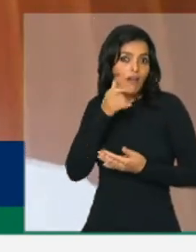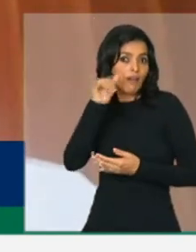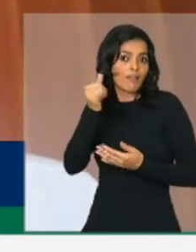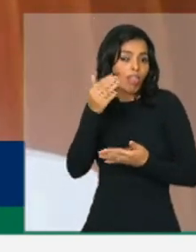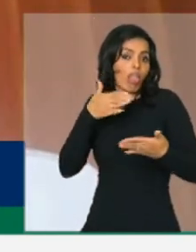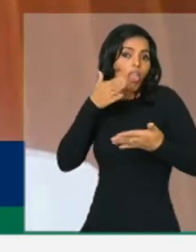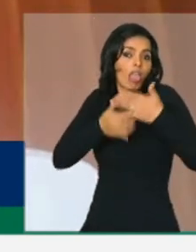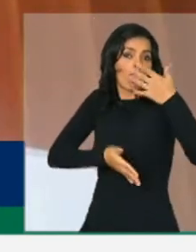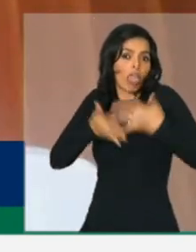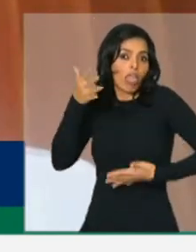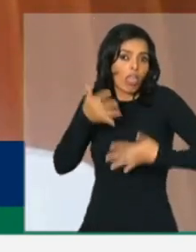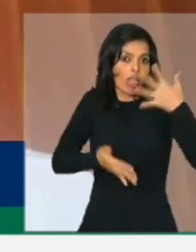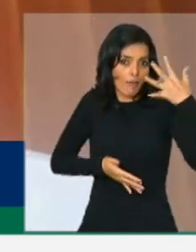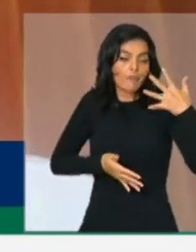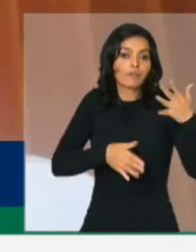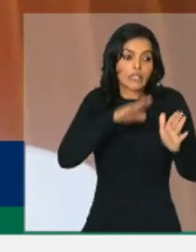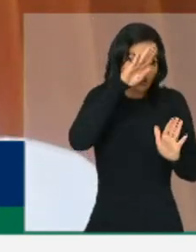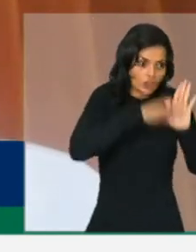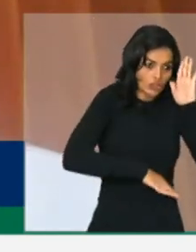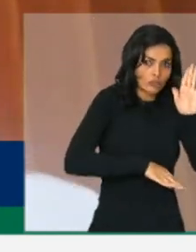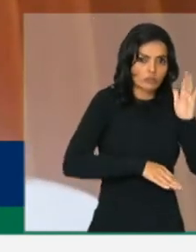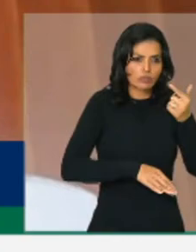SERIA UMA DÍVIDA SIMPLESMENTE CONTÁBIL NÃO É ASSIM. É